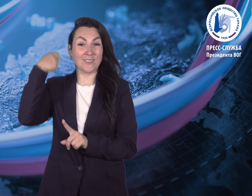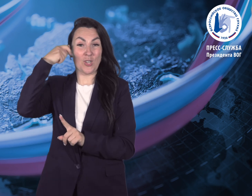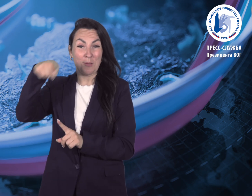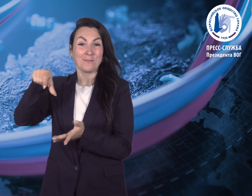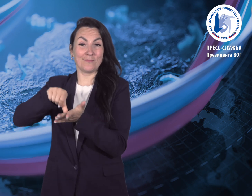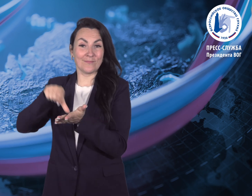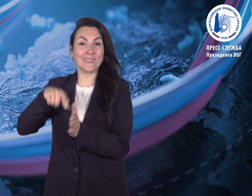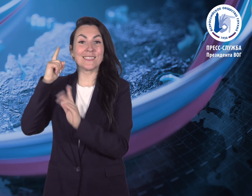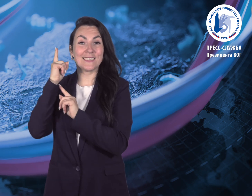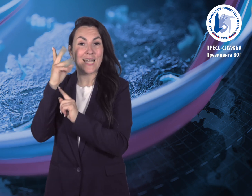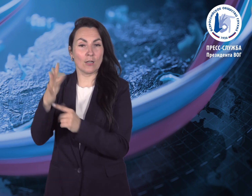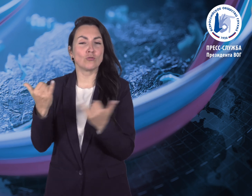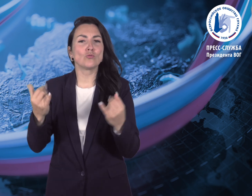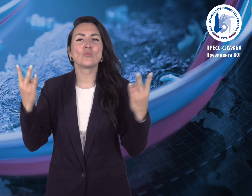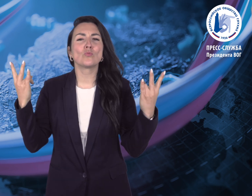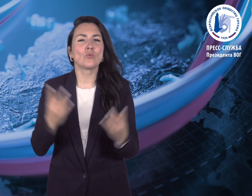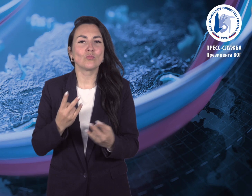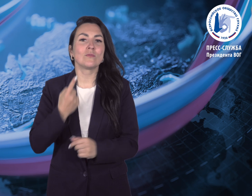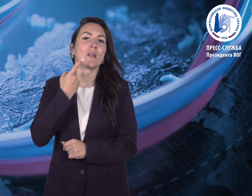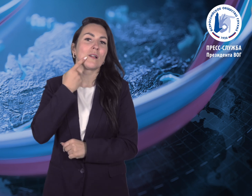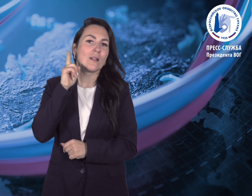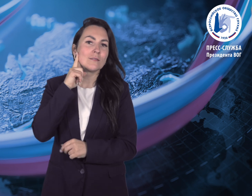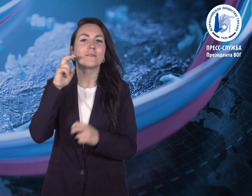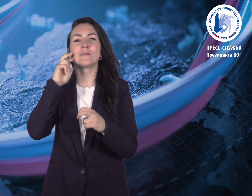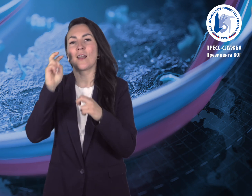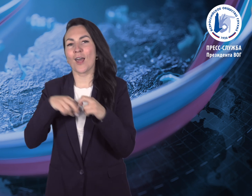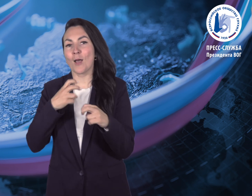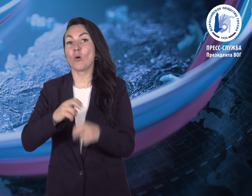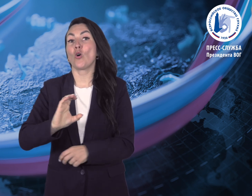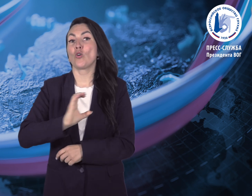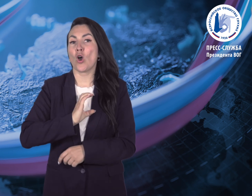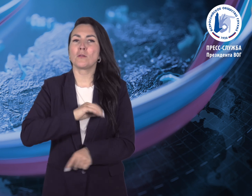Для съемок в сериале сейчас нужны глухие, слабослышащие и CODA